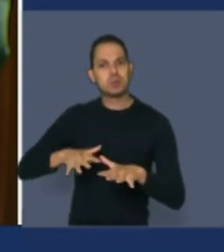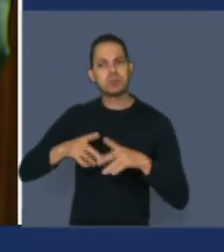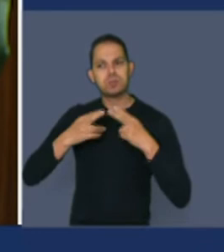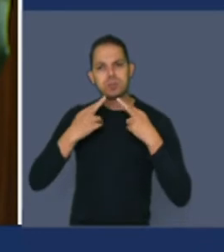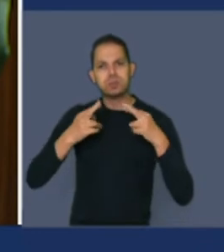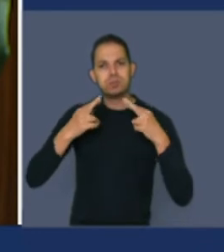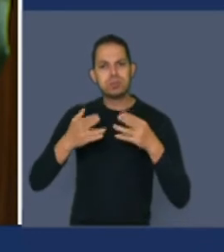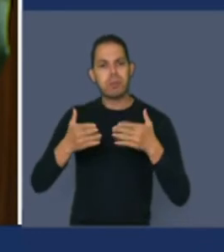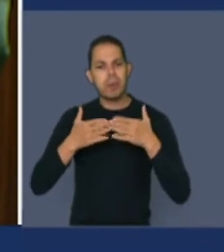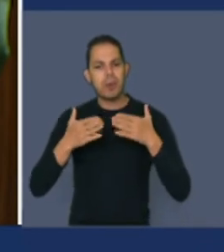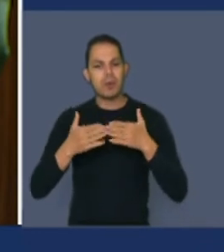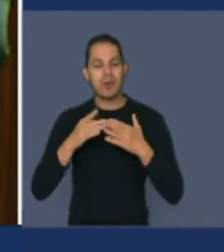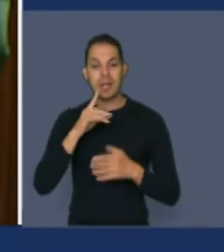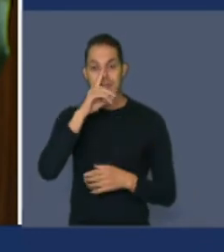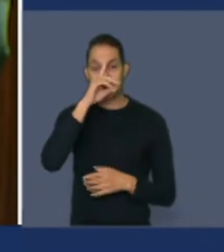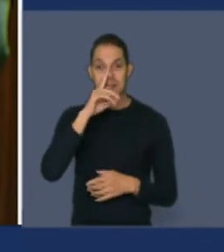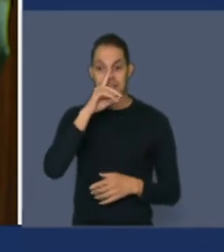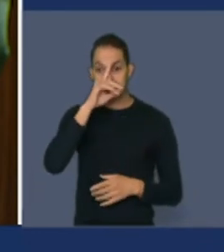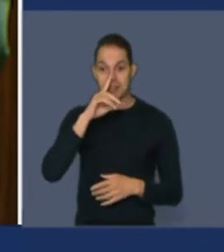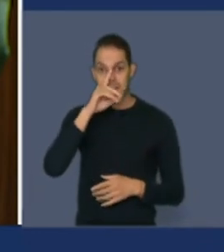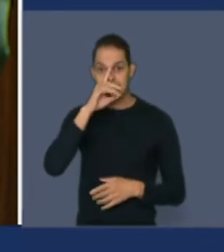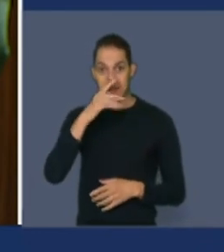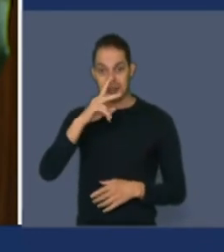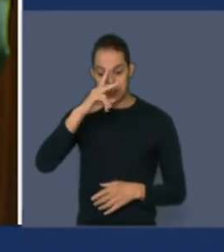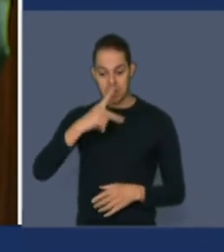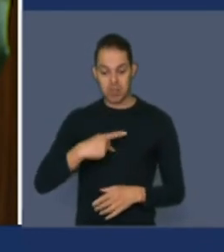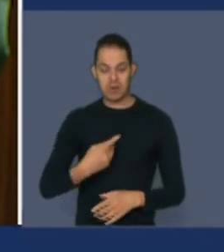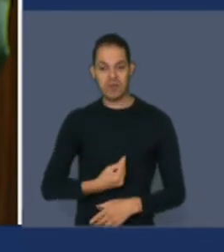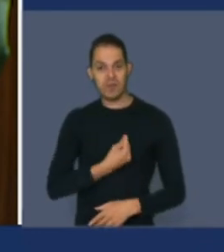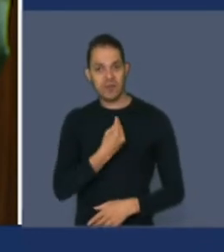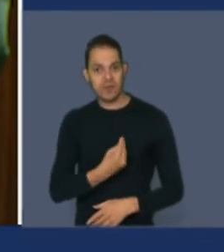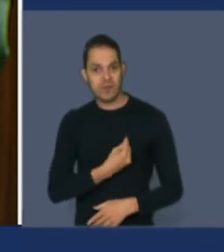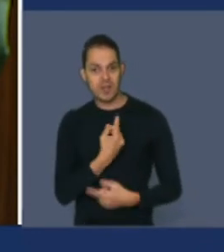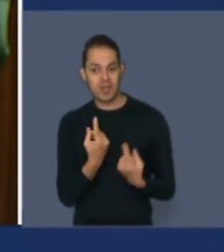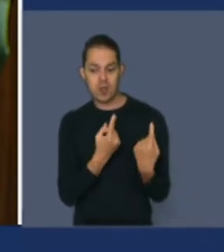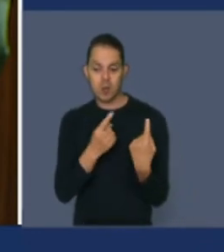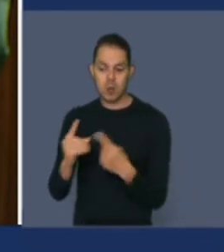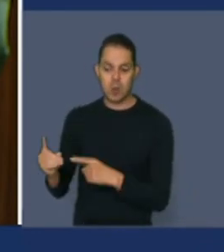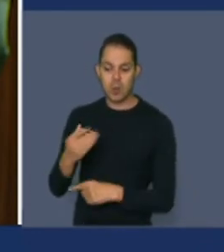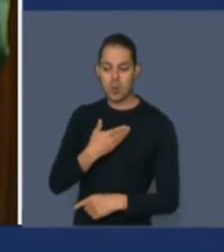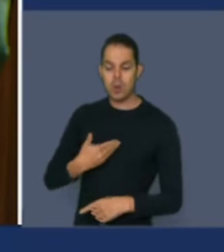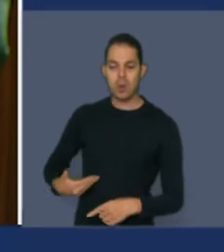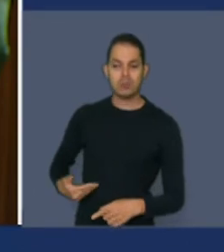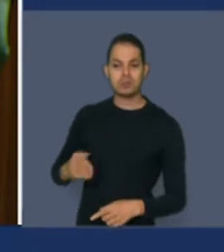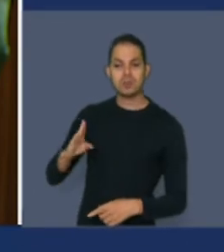MANIFESTAÇÃO QUE NÓS FAZEMOS, PONDO EM RISCO INCLUSIVE AS NOSSAS VIDAS CONTRA O GOVERNO BOLSONARO, É UM RECADO QUE NÓS NÃO PODEMOS ACEITAR E PRECISAMOS